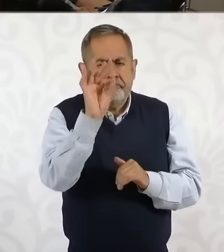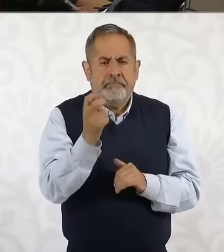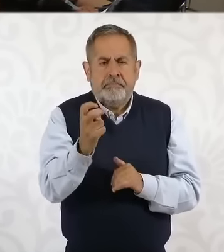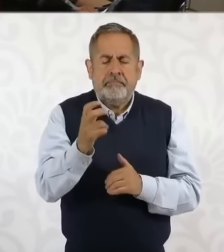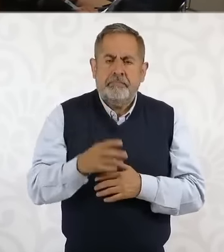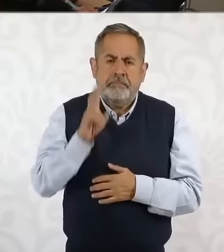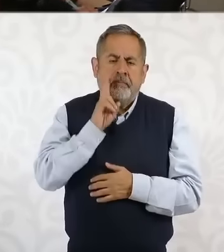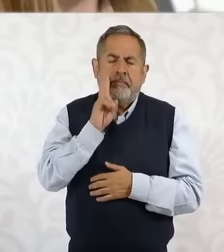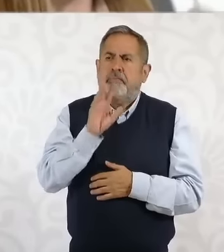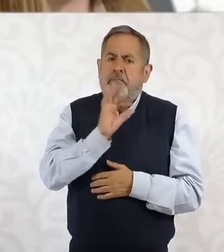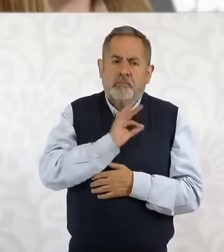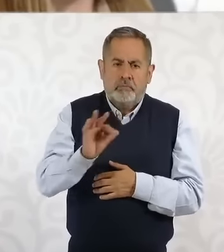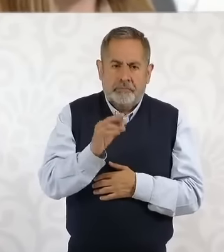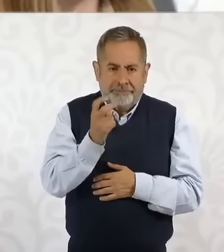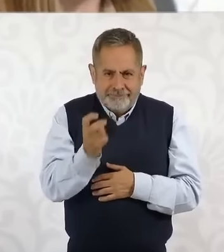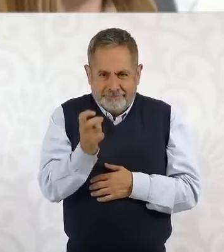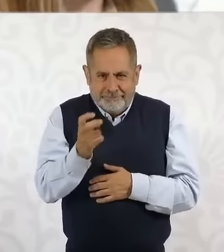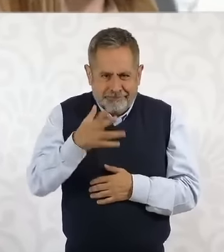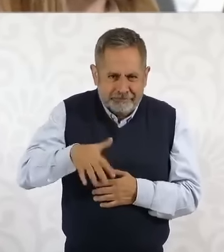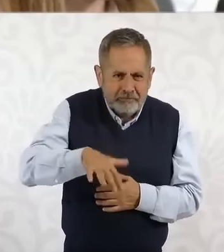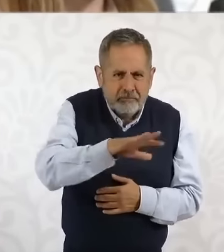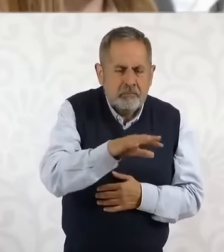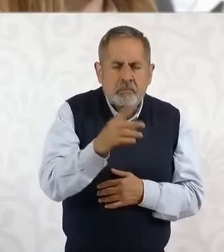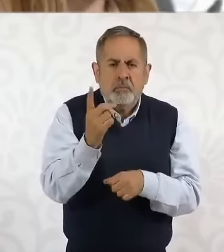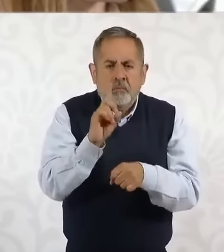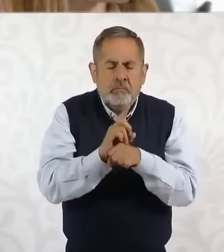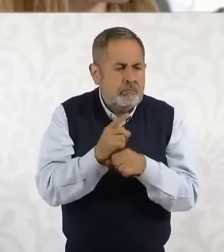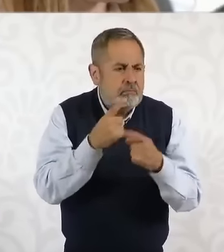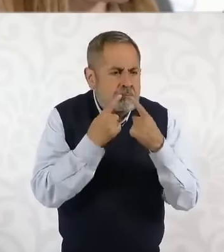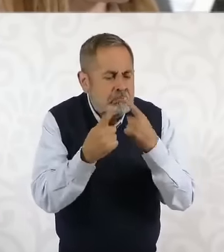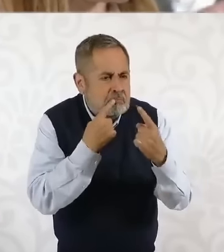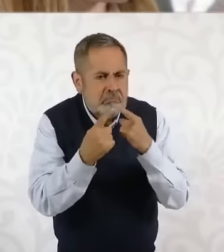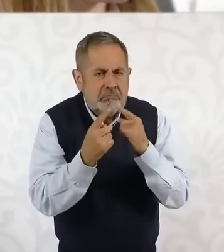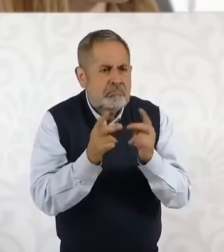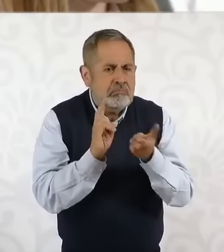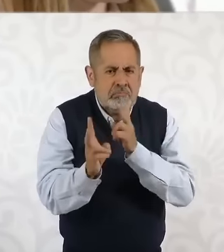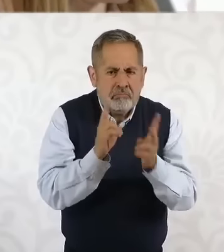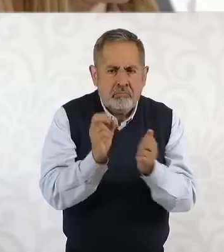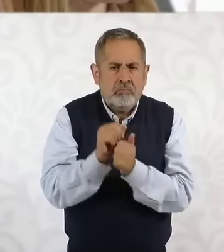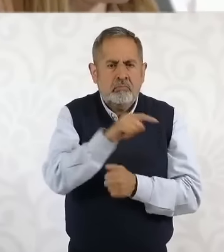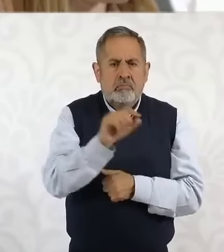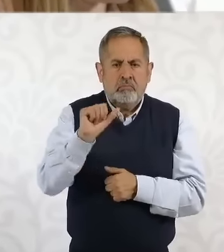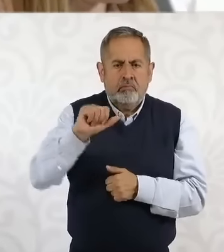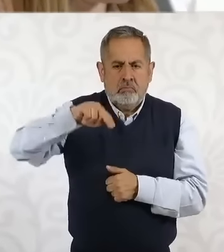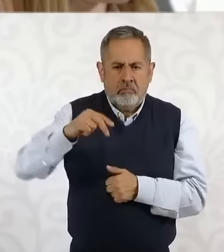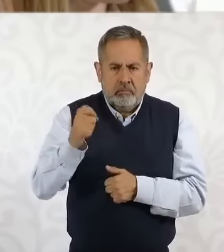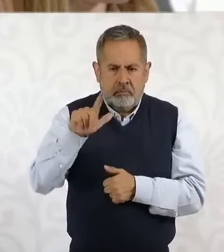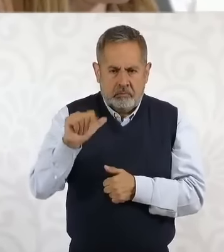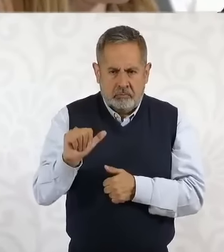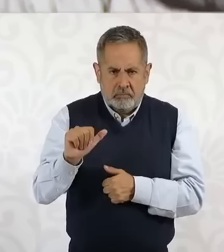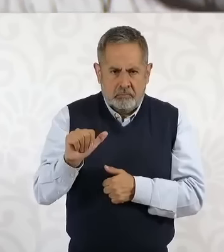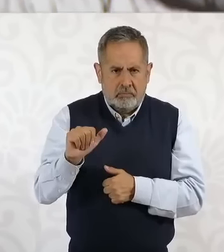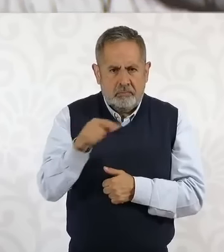Poder tener en esa búsqueda un diálogo con Ángela Huitrago se puede donde tenga la oportunidad de